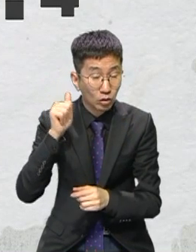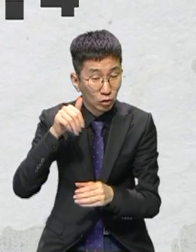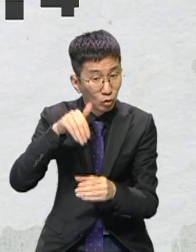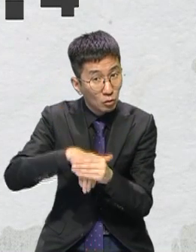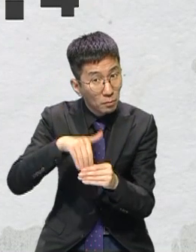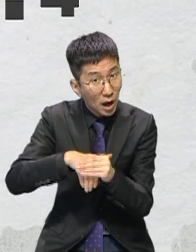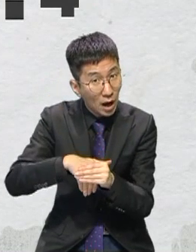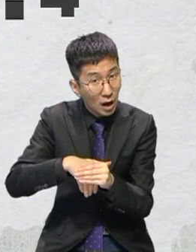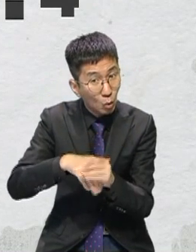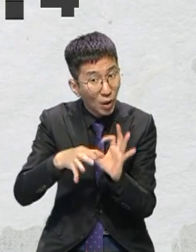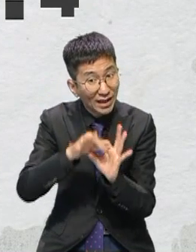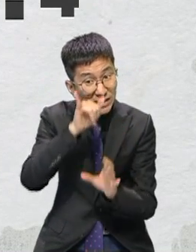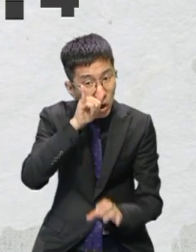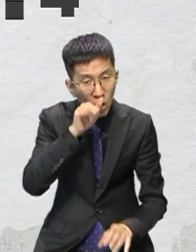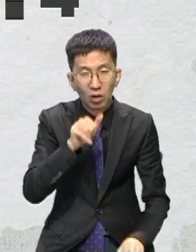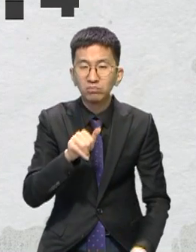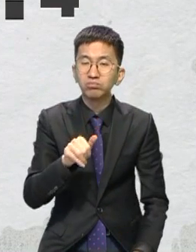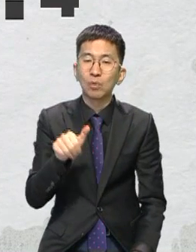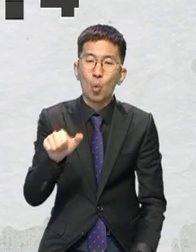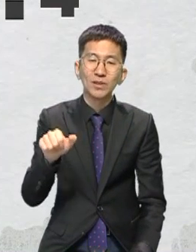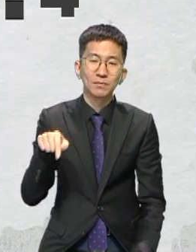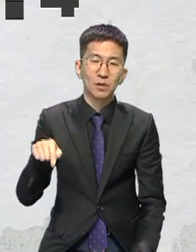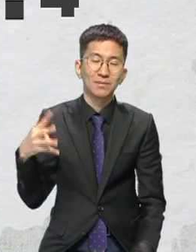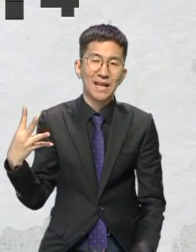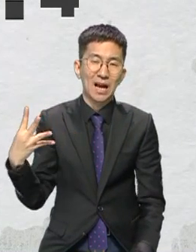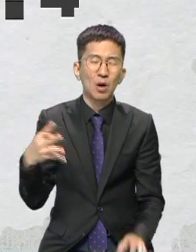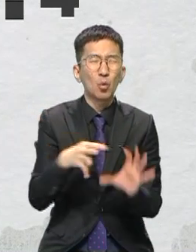50.4, 영향을 줄 것 43.2%로 나타났습니다.